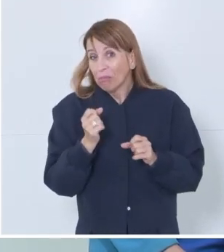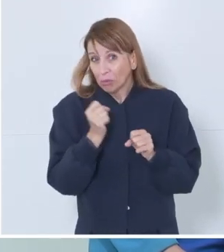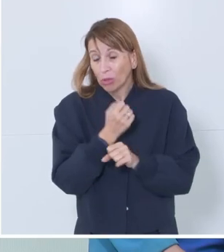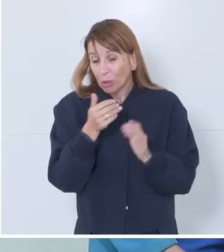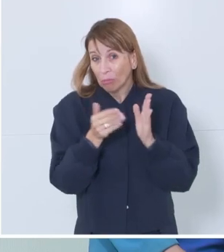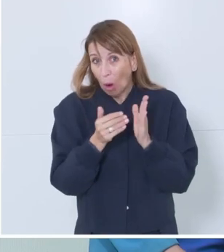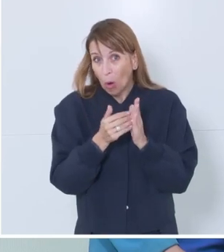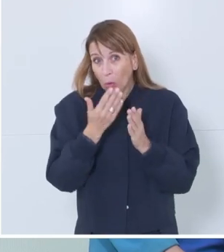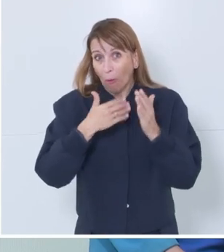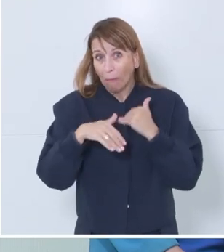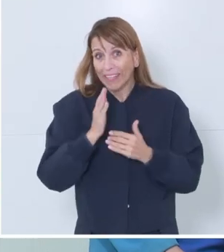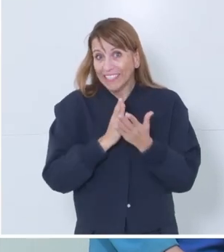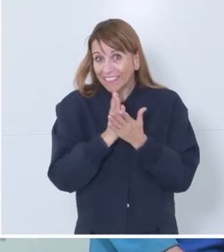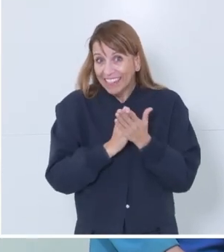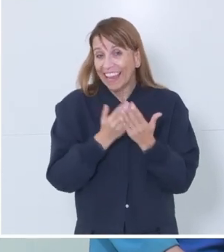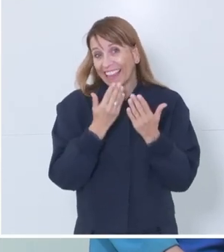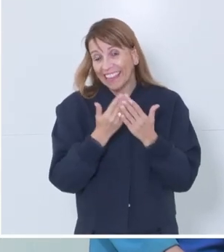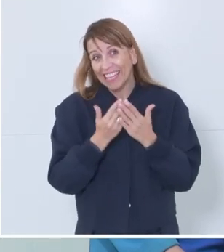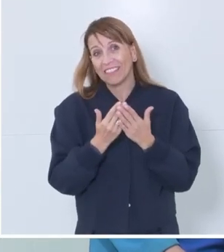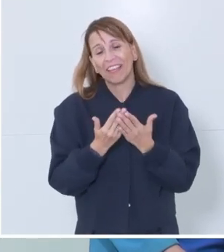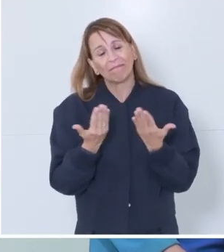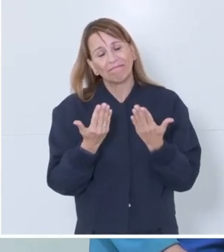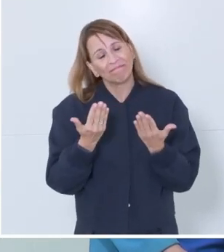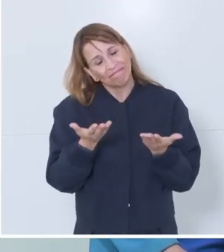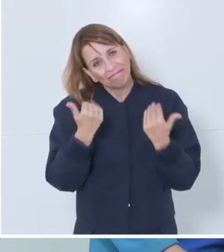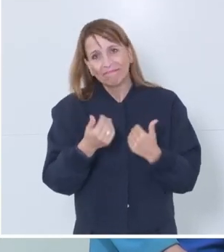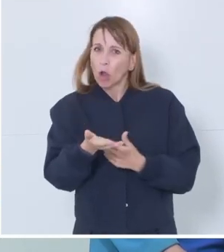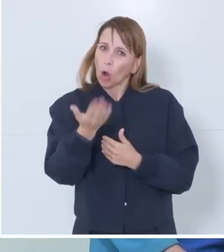also gerne auch an dieser Stelle mein Appell. Fasst euch ein Herz, meldet euch